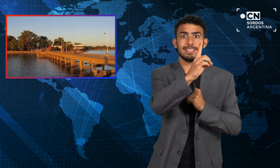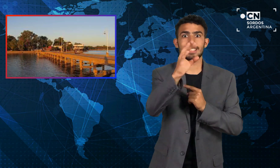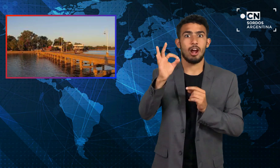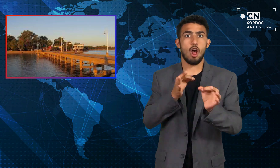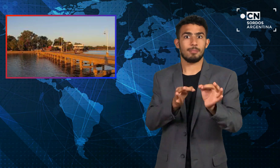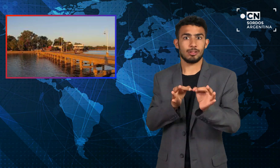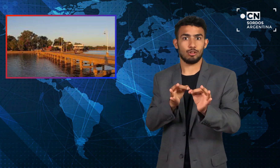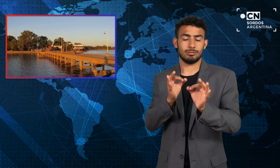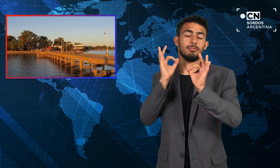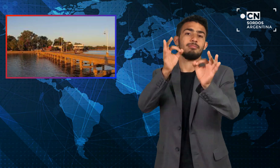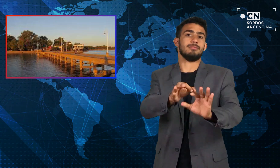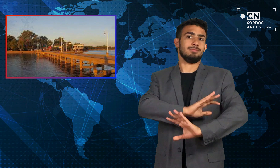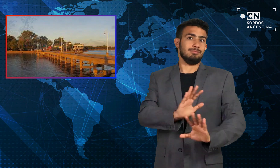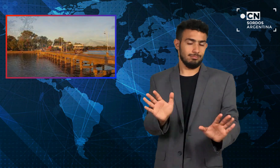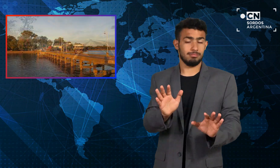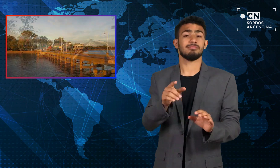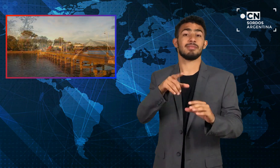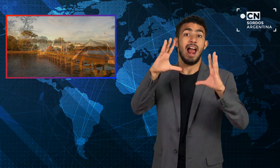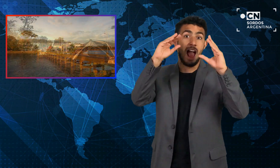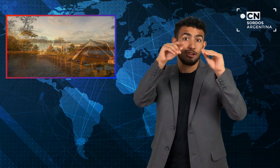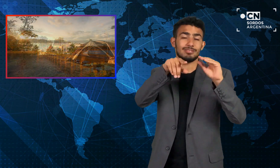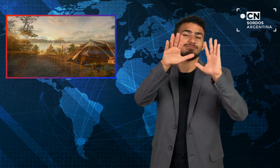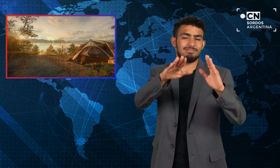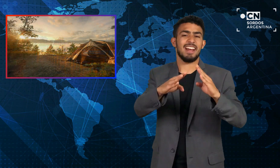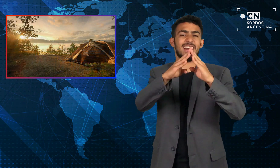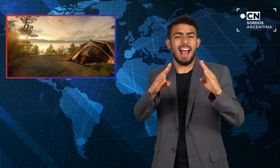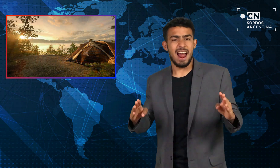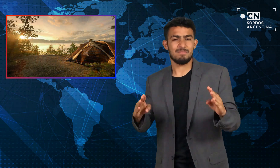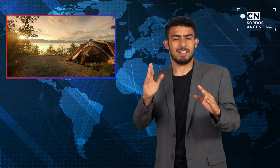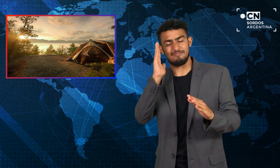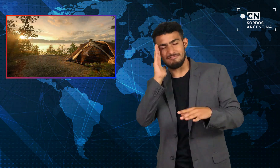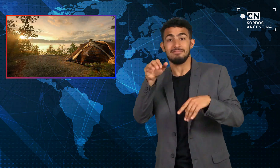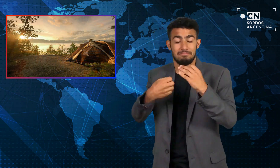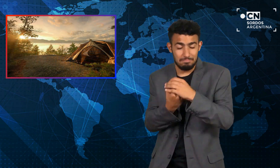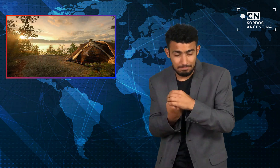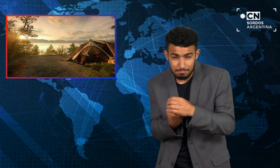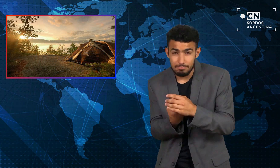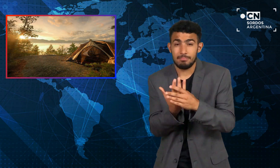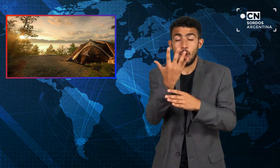Ya habían dejado atrás los primeros 100Km. Pasaron la noche en carpas.